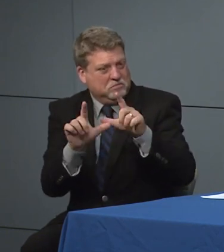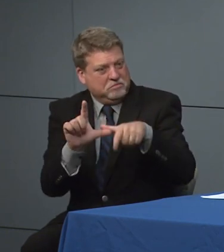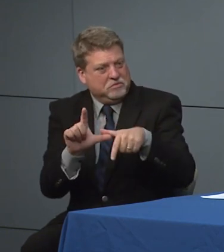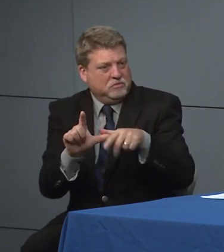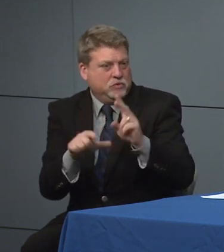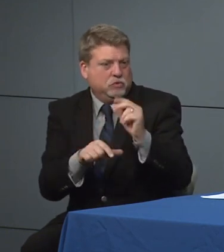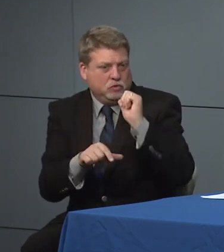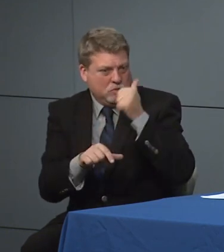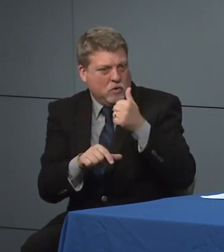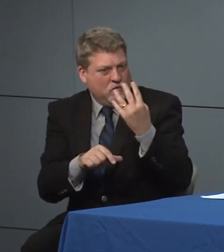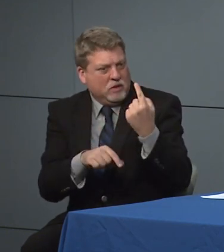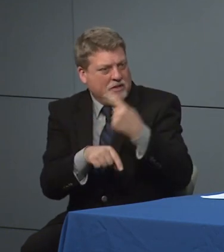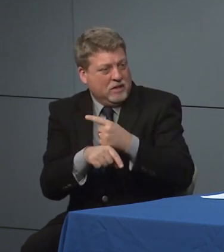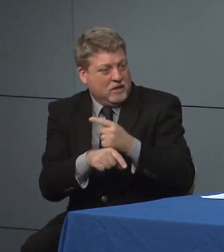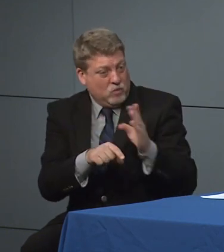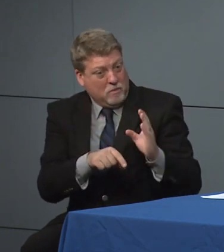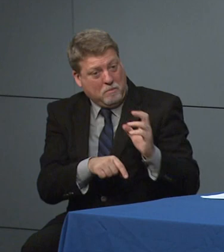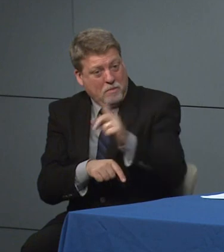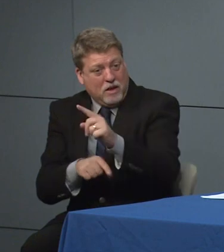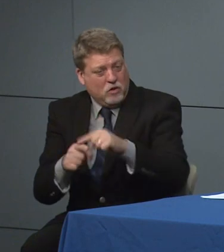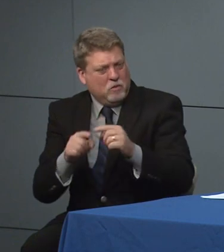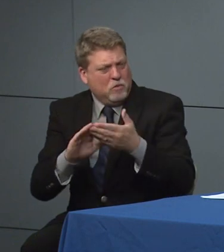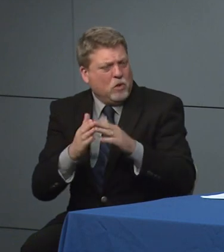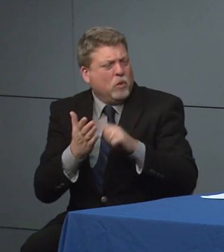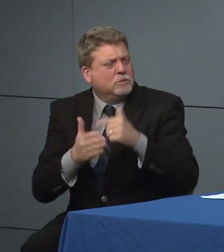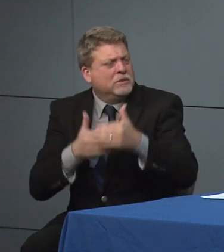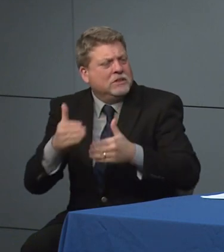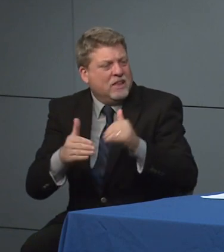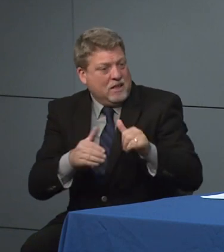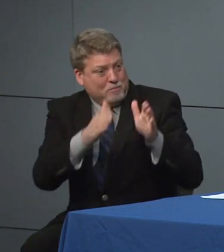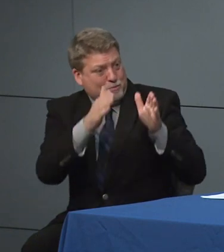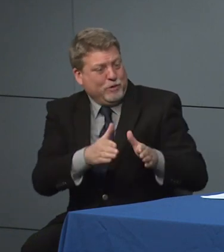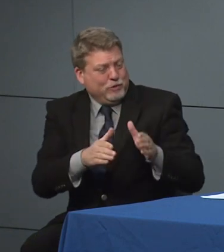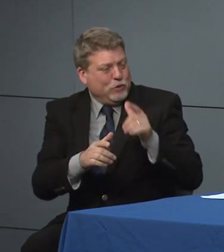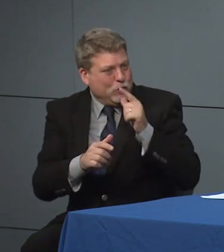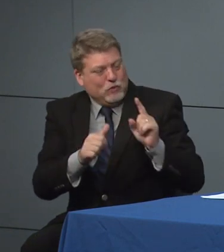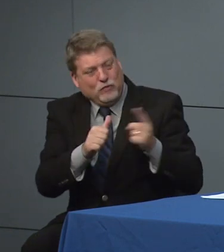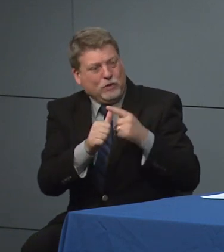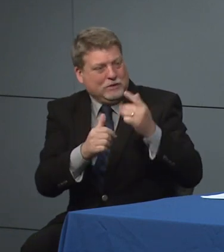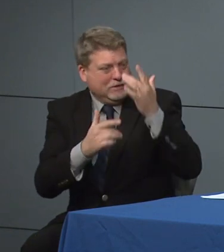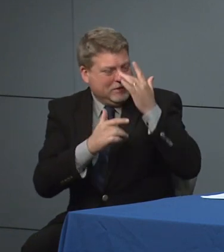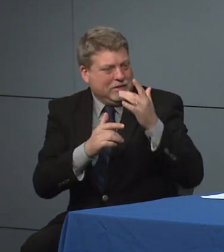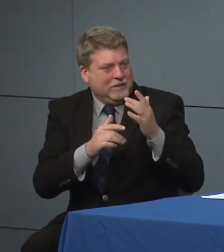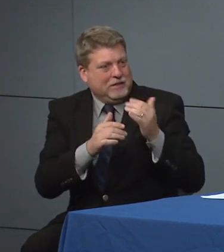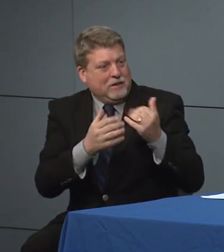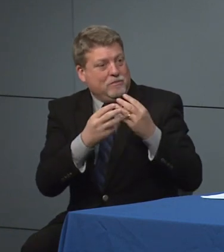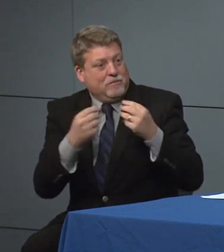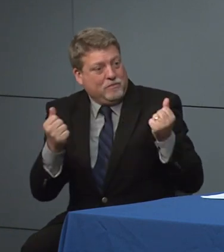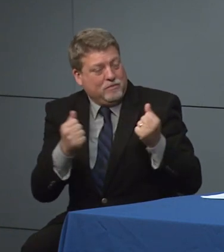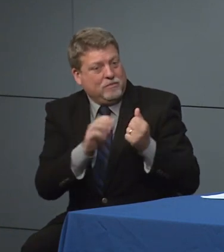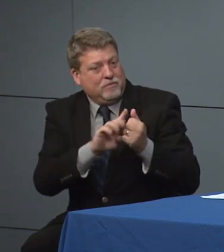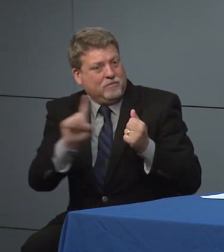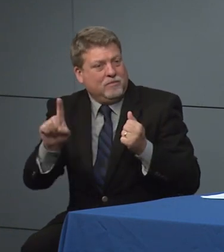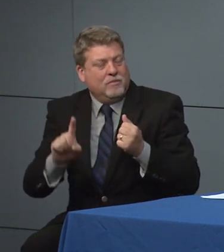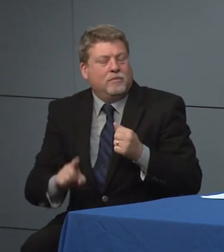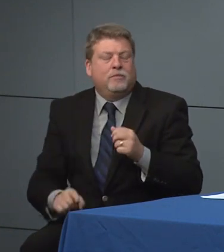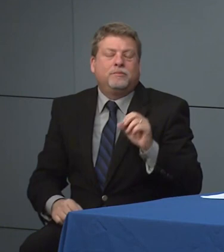quizás pueda cumplir mañana reservas. Personas han puede ser en la comunidad con la familia conceda el protocolo en cuanto a esto para que las personas puedan continuar con